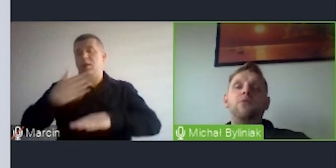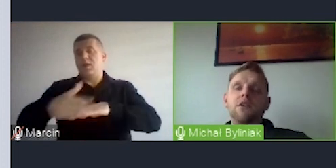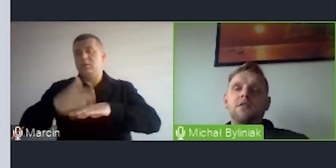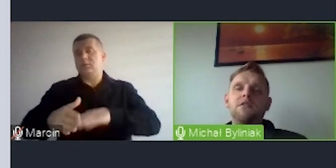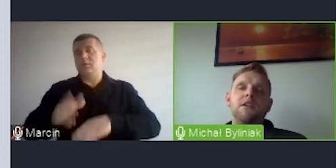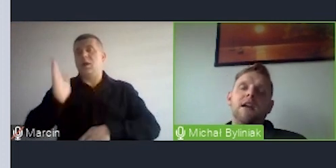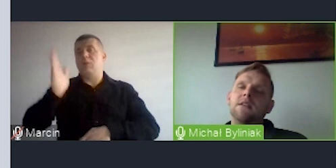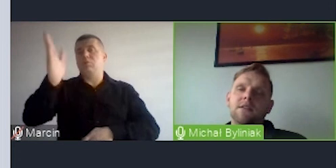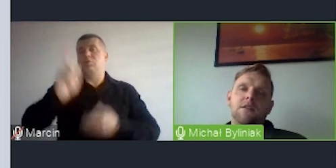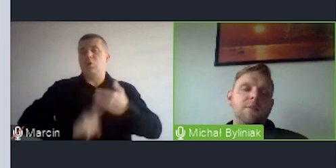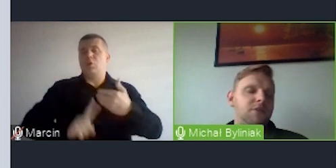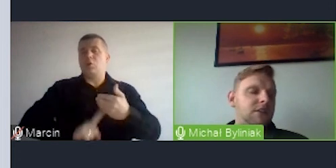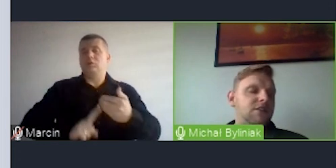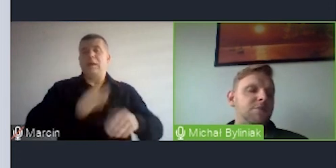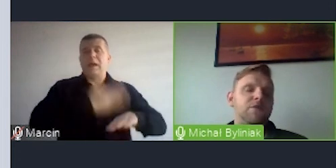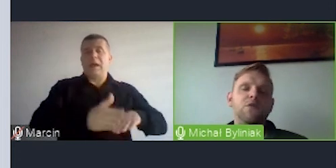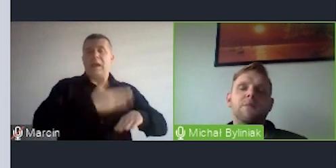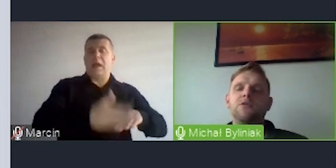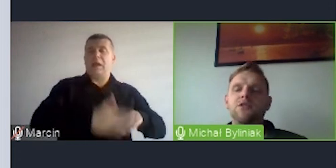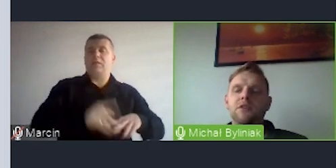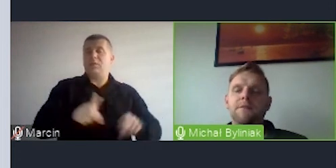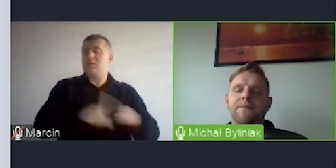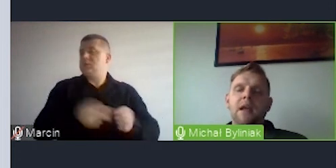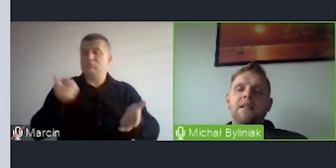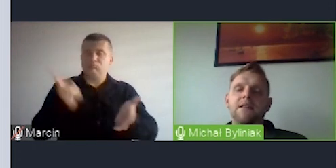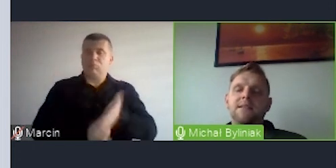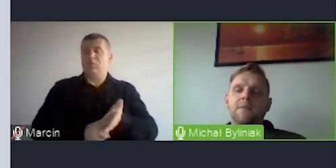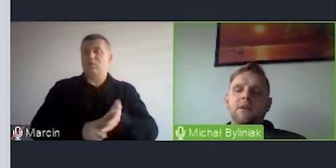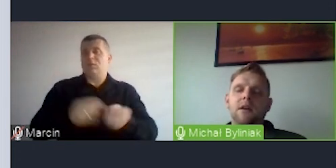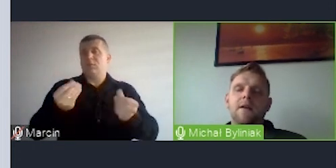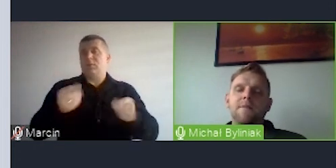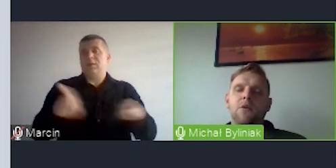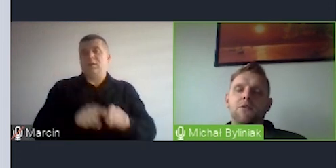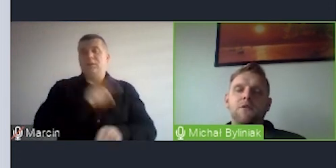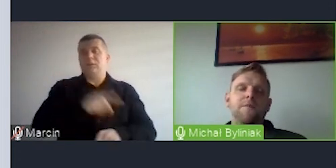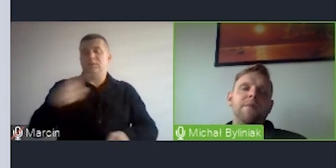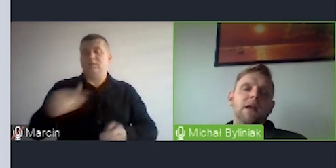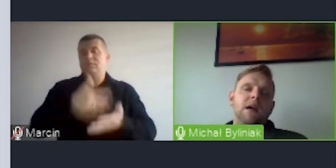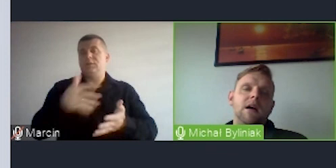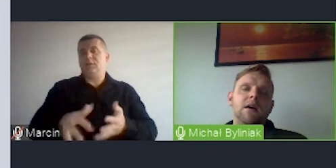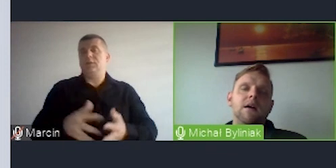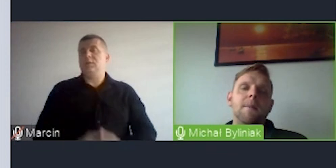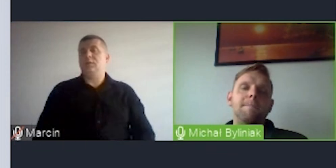a później rozliczani rat leasingowych, bo to również jest podwójne poniesienie tych samych nakładów.